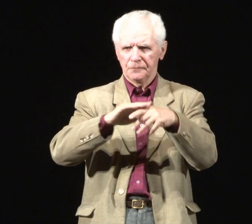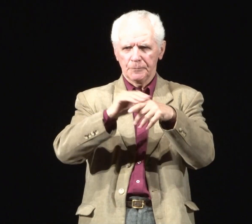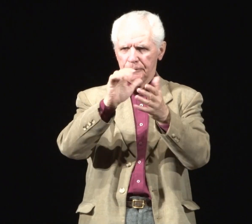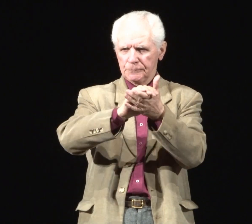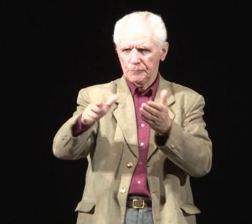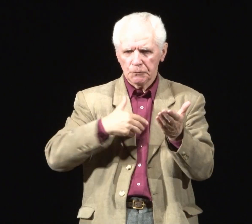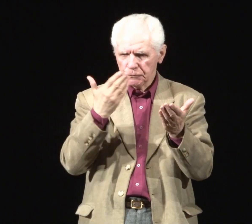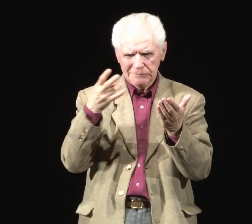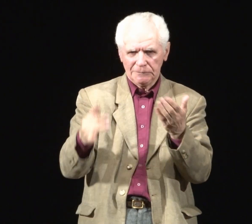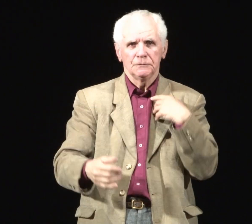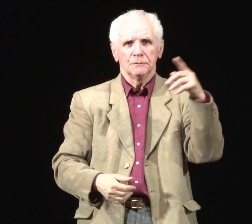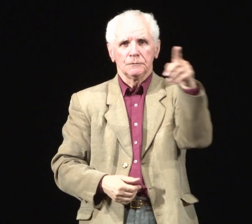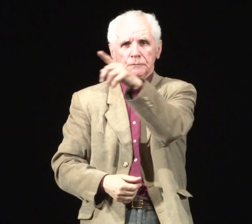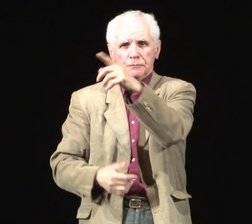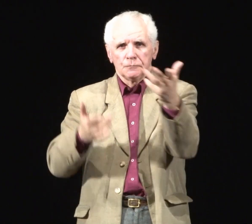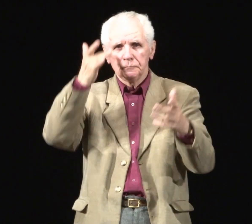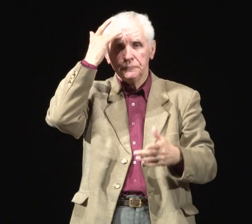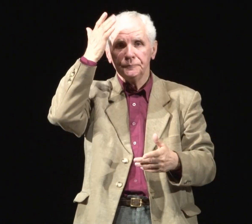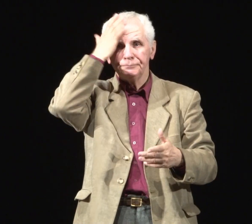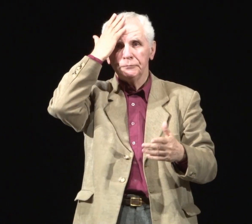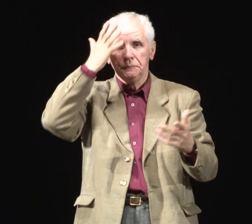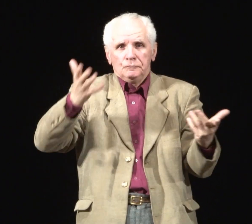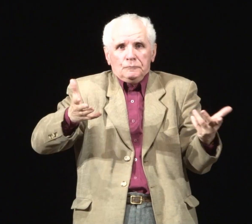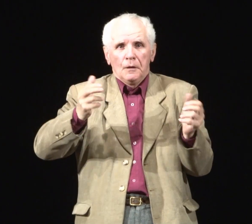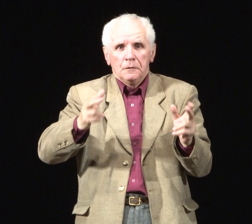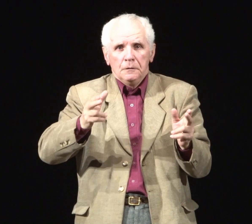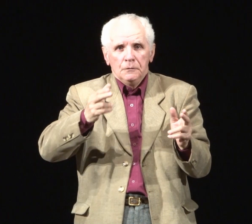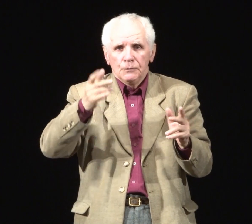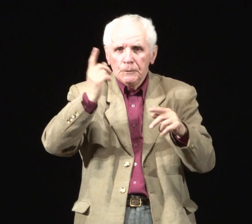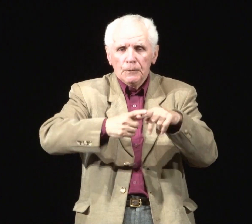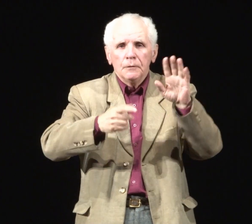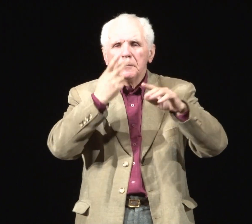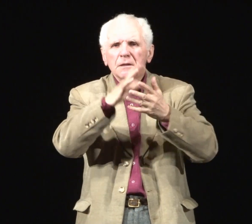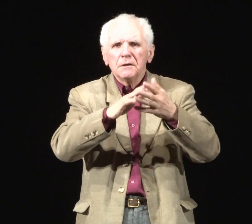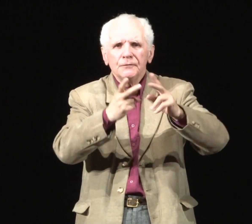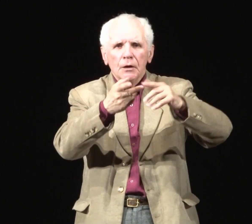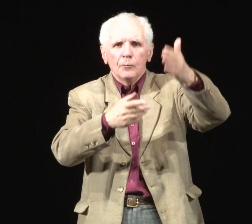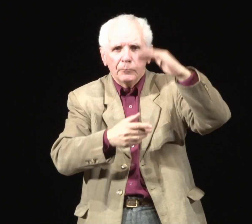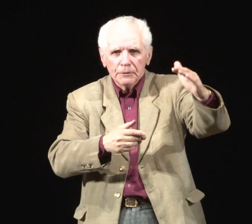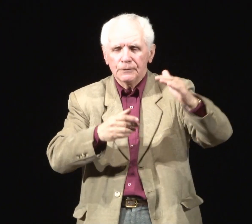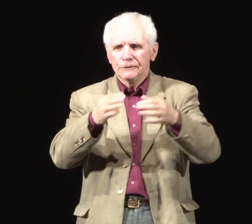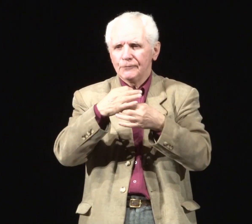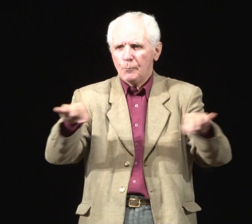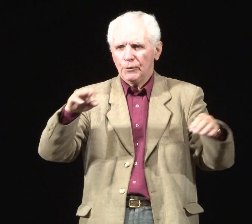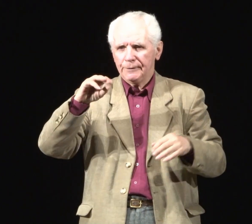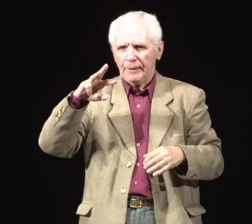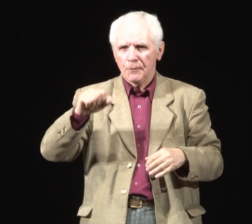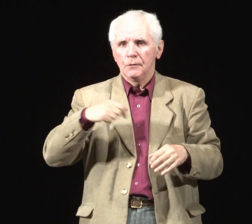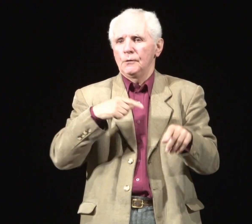Второе задание: свободная тема. Я тоже не готов